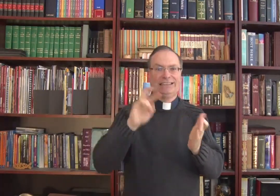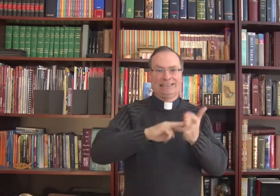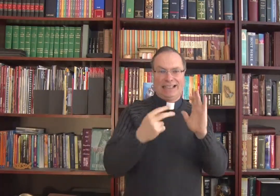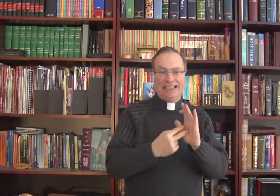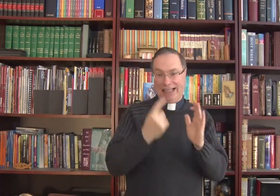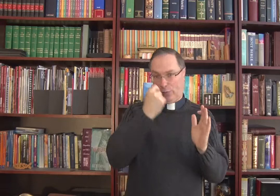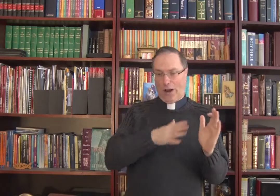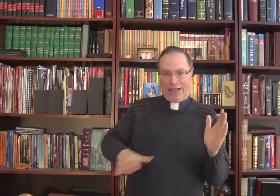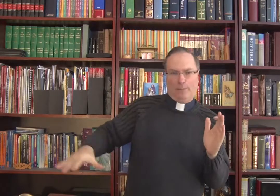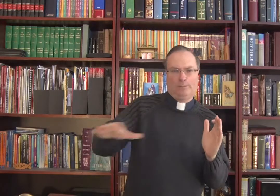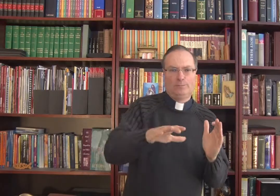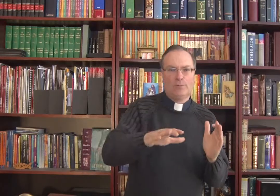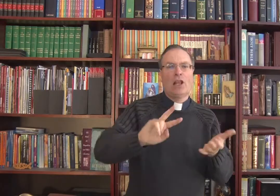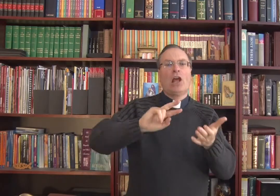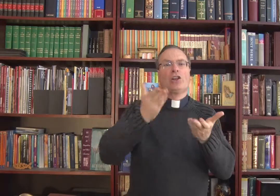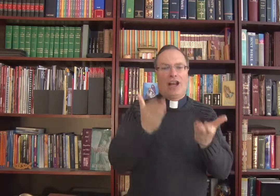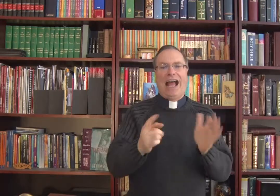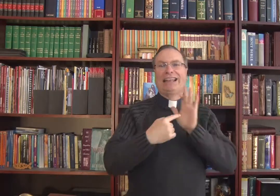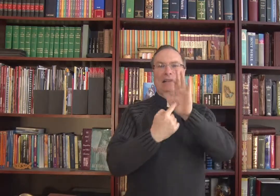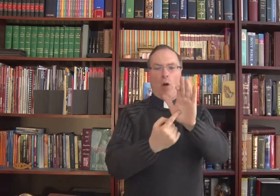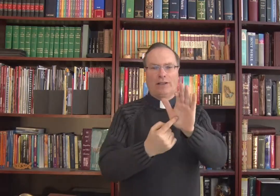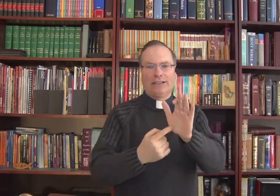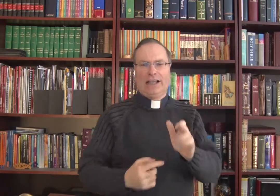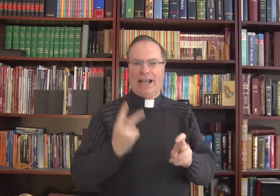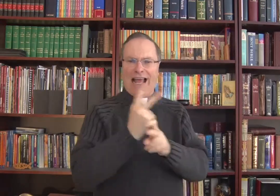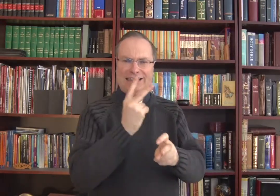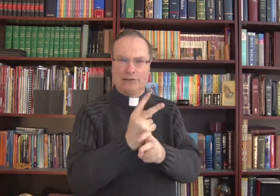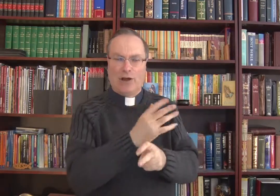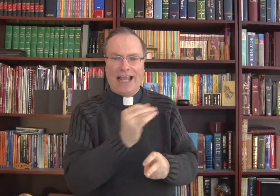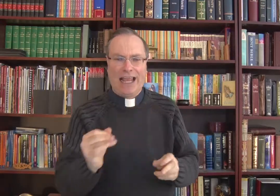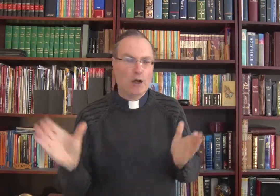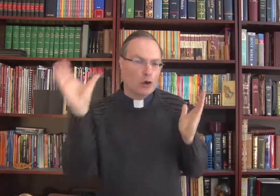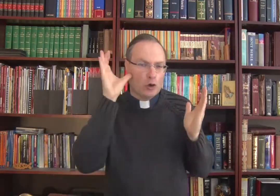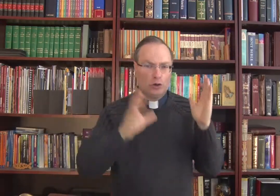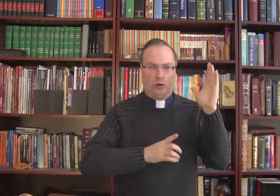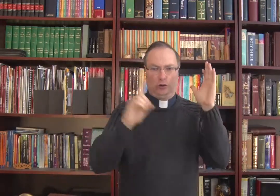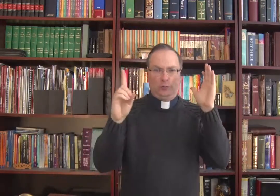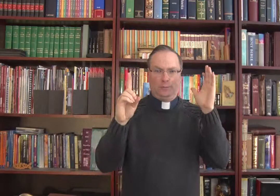c’est-à-dire les croyants. Cela démontre l’attention et l’écoute de Dieu,